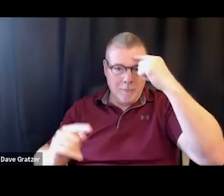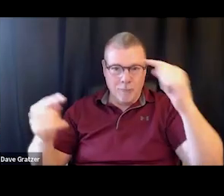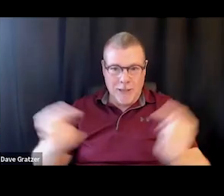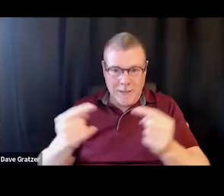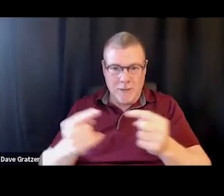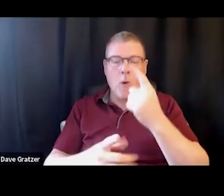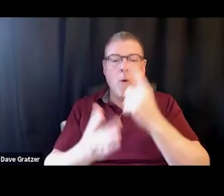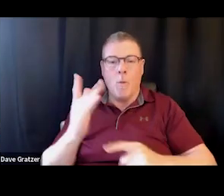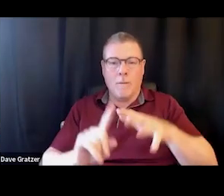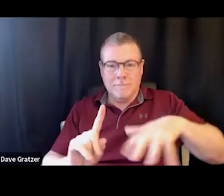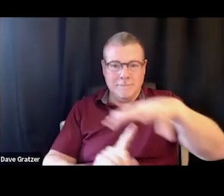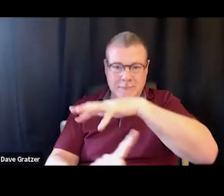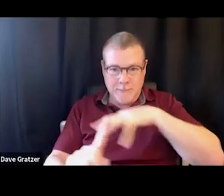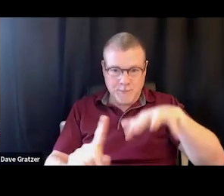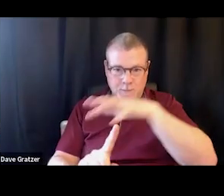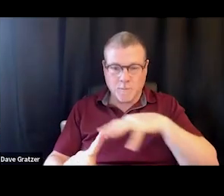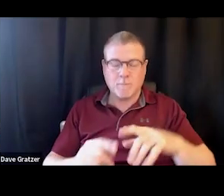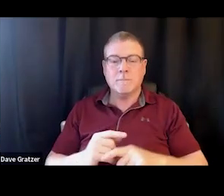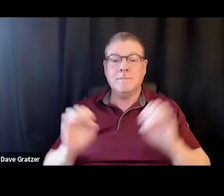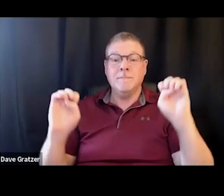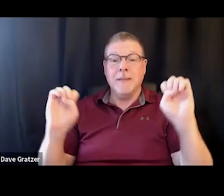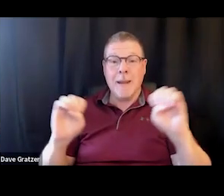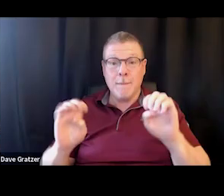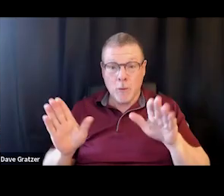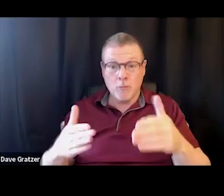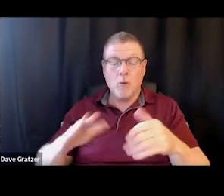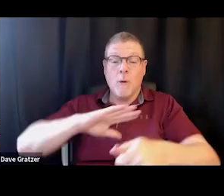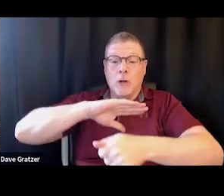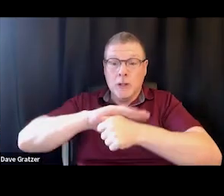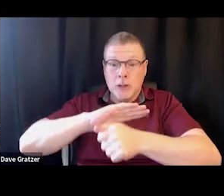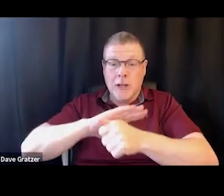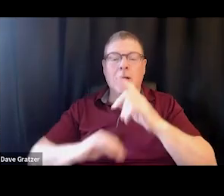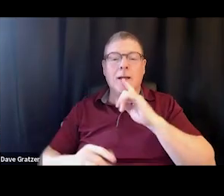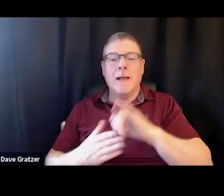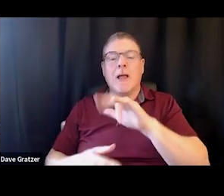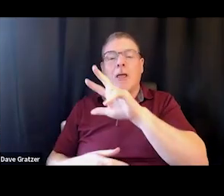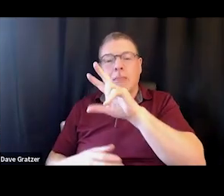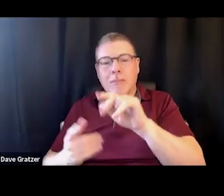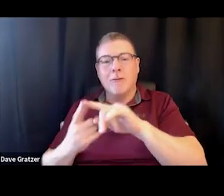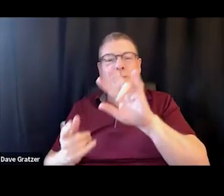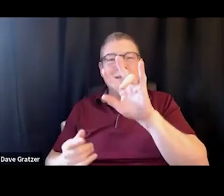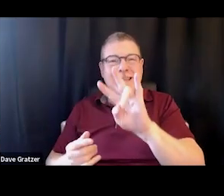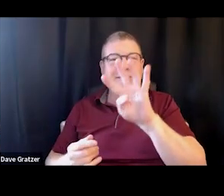pero en salas de emergencia o refugios, entre el 30 % y el 74 % de las mujeres